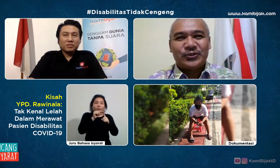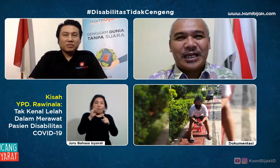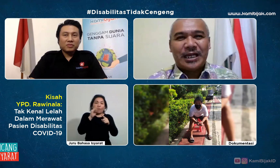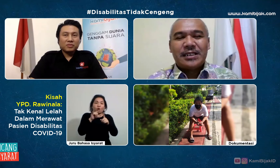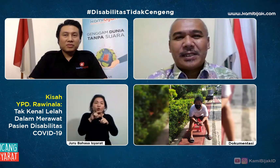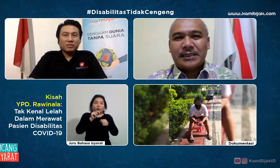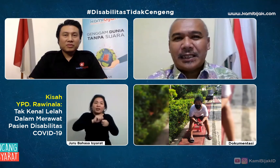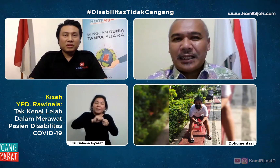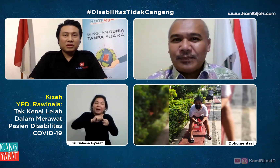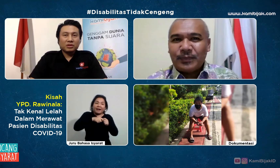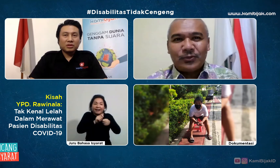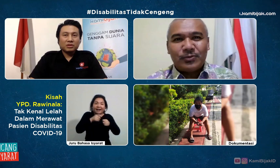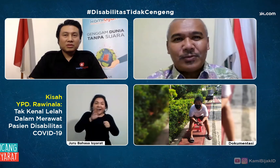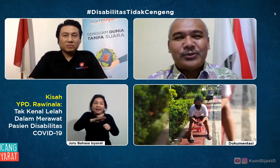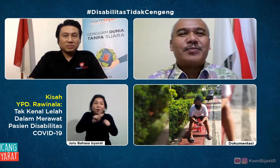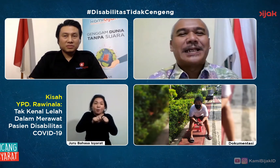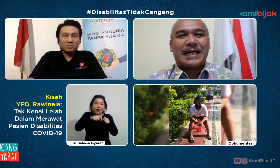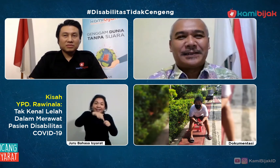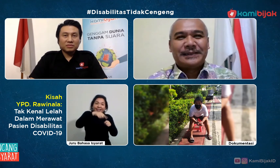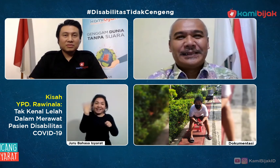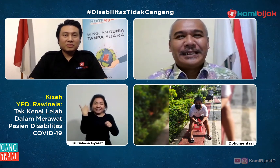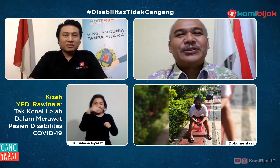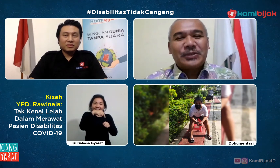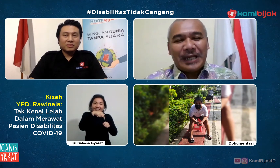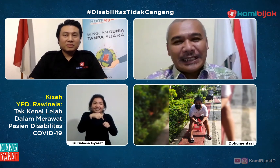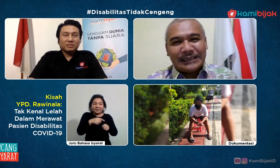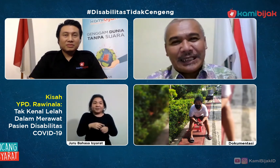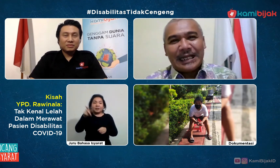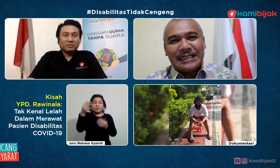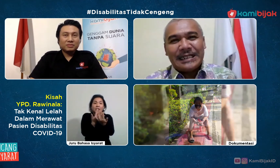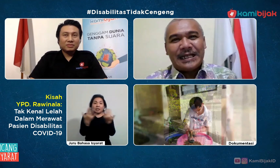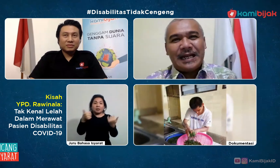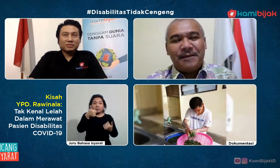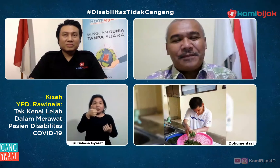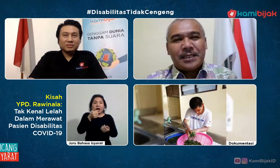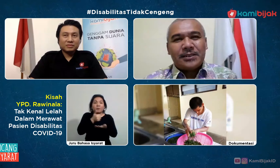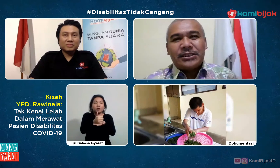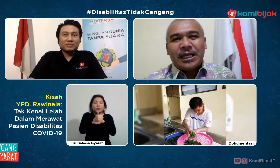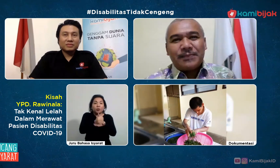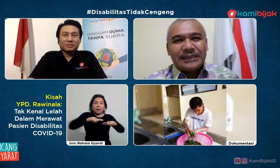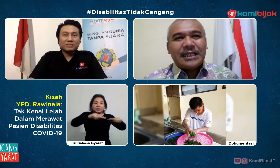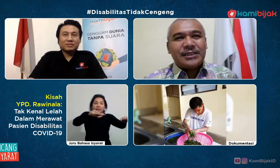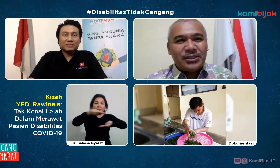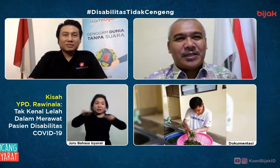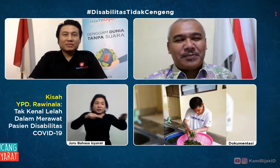juga masyarakat perlu membantu pemasaran antara lain adalah disabilitasnya juga